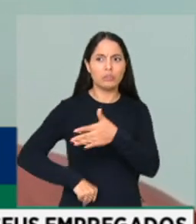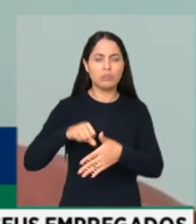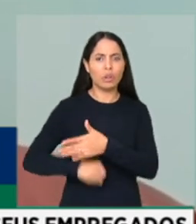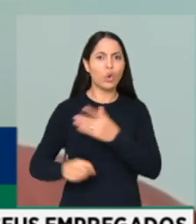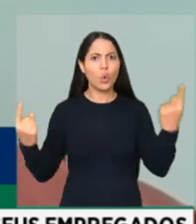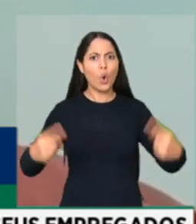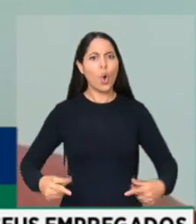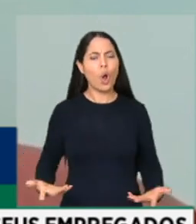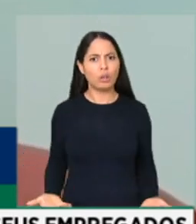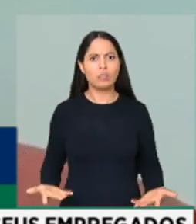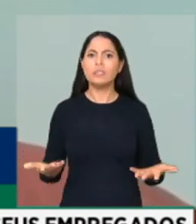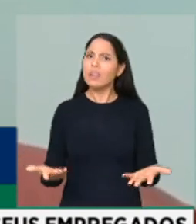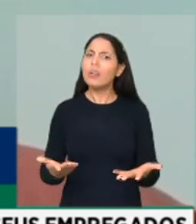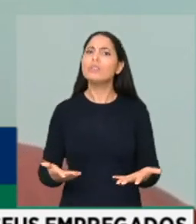PETROLEIRO PETROLEIROS, O TRIBUNAL DE CONTAS DA UNIÃO